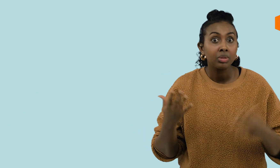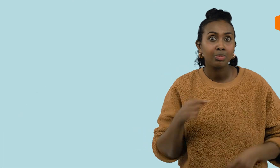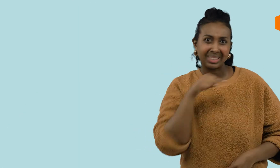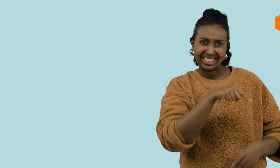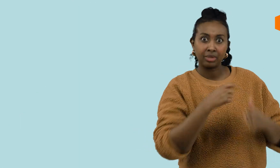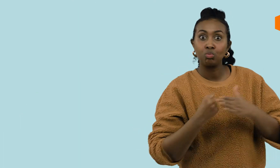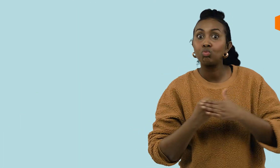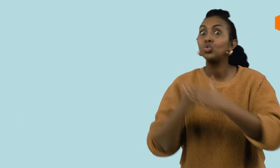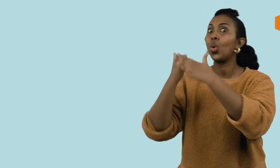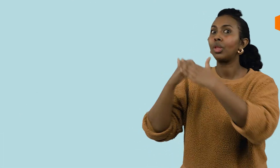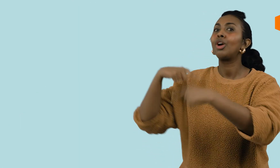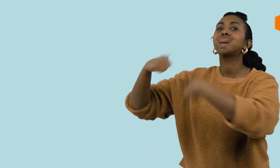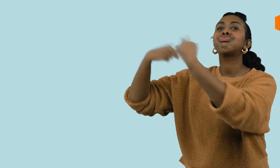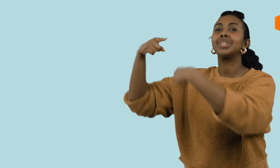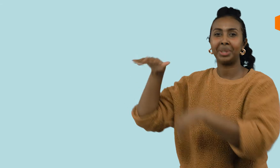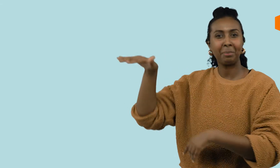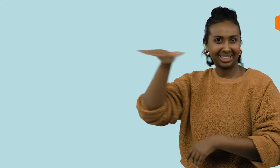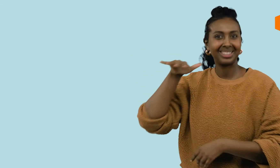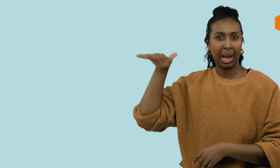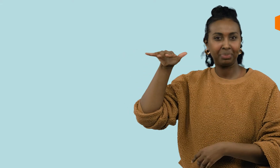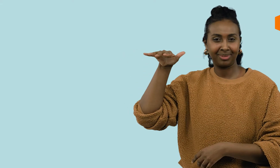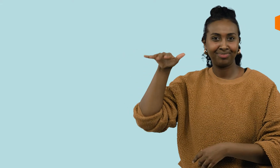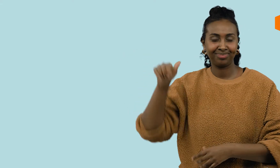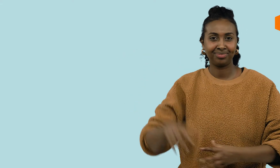Privileges helpt je vooruit te komen in de maatschappij.